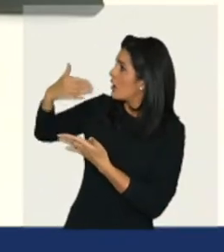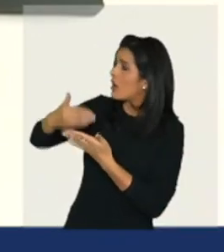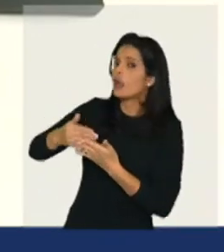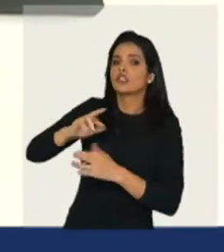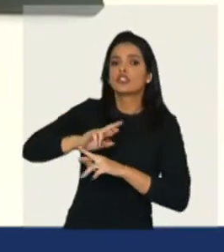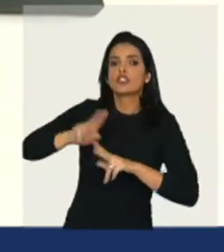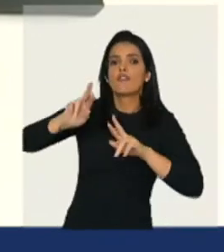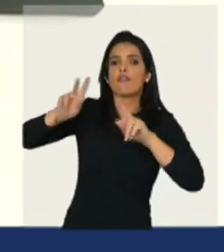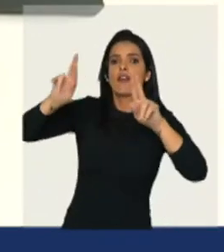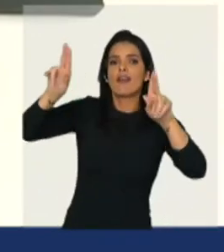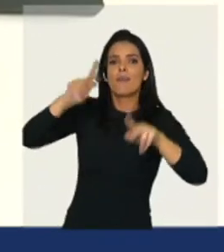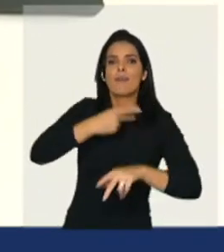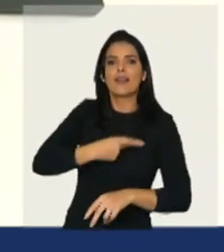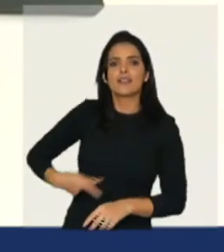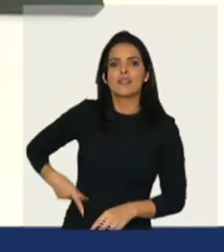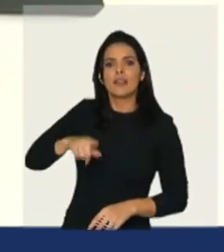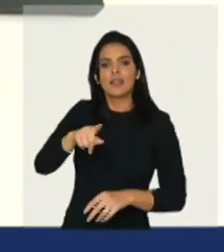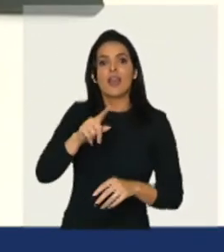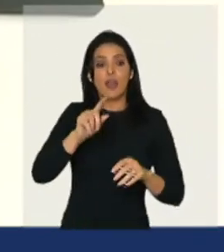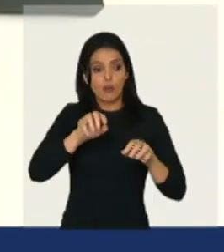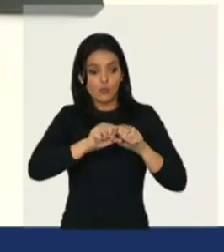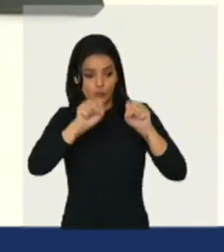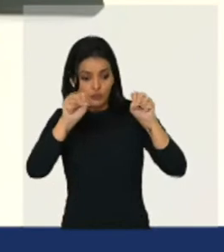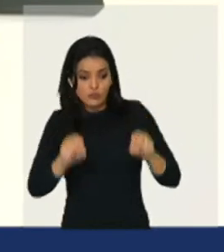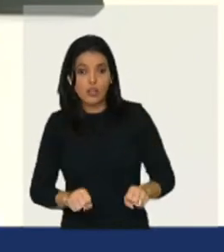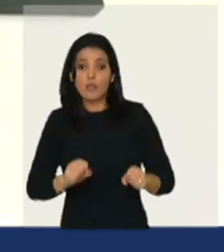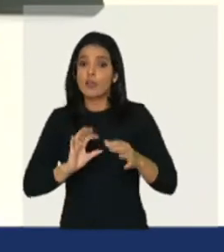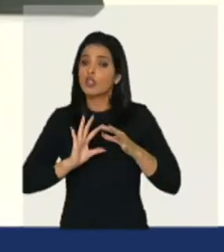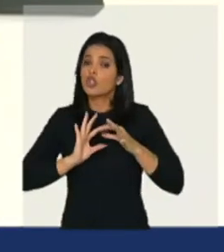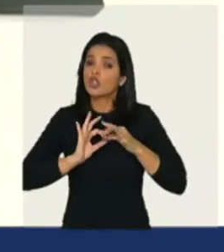É UMA SISTEMA TOTALMENTE. [INTERMITÊNCIA DE ÁUDIO] PODE INCLUSIVE, AMPLIAR AUDITORIAS SOBRE ESTE SISTEMA